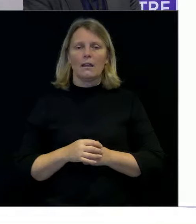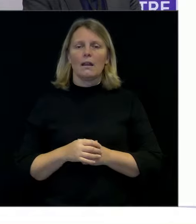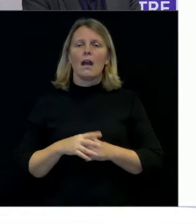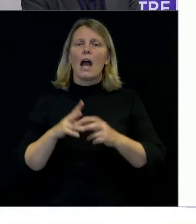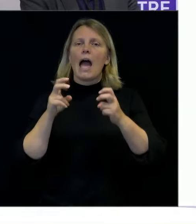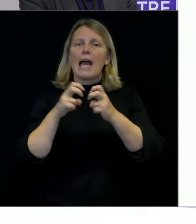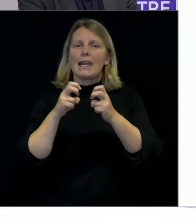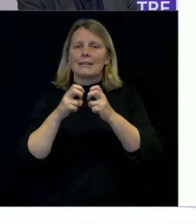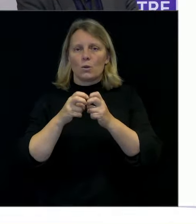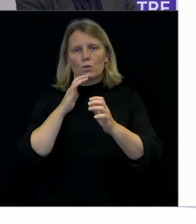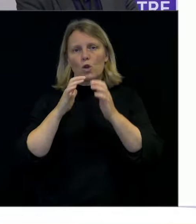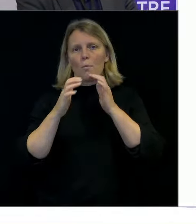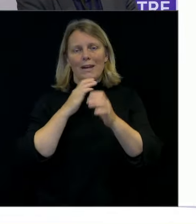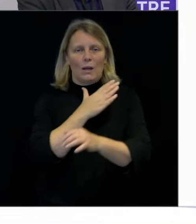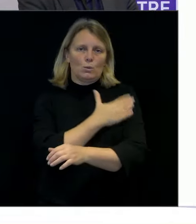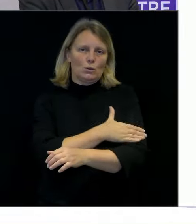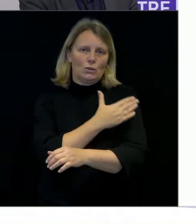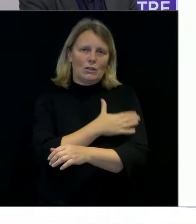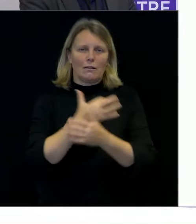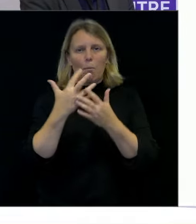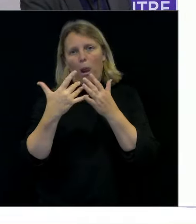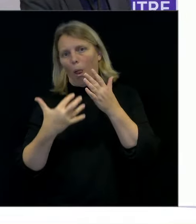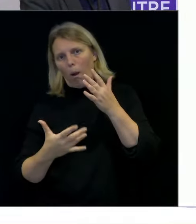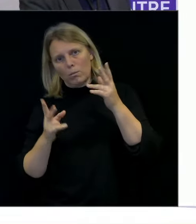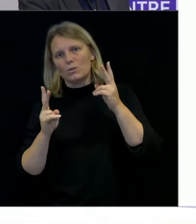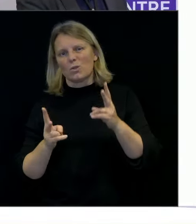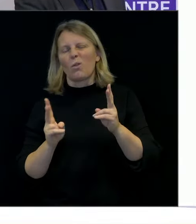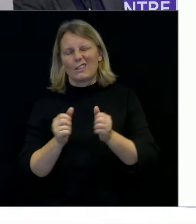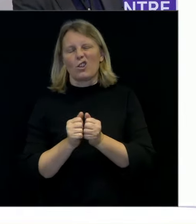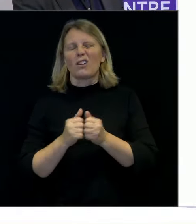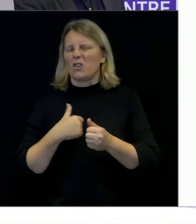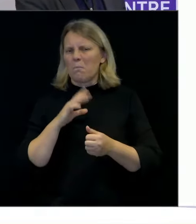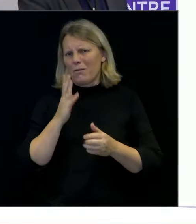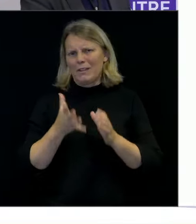Elektroniska kommunikationstjänster och en massa jag inte pratar om just nu.